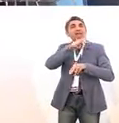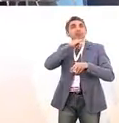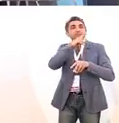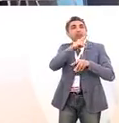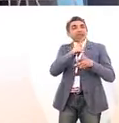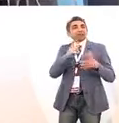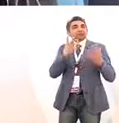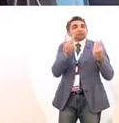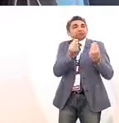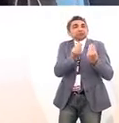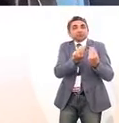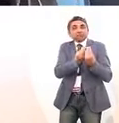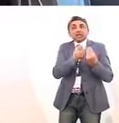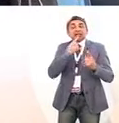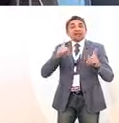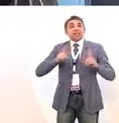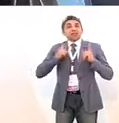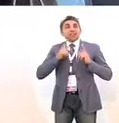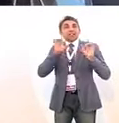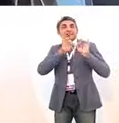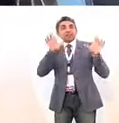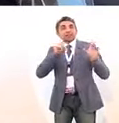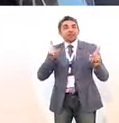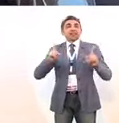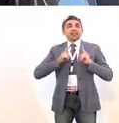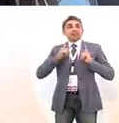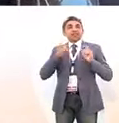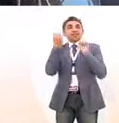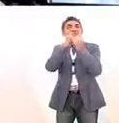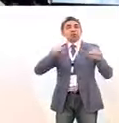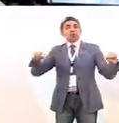la dignità, di chi difende la libertà, di chi difende la democrazia, di chi rifiuta